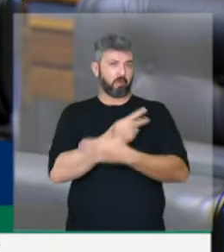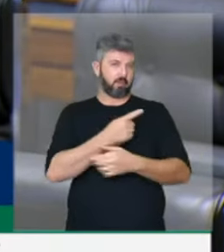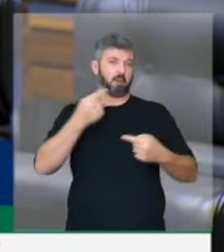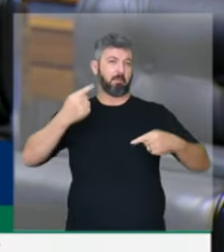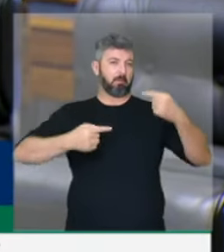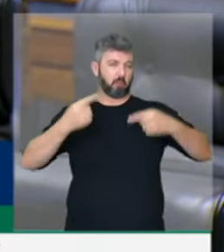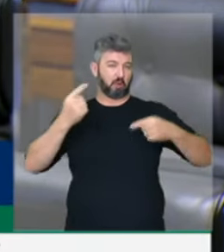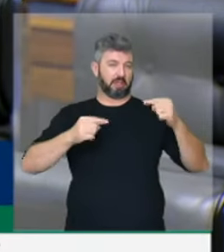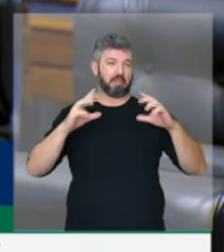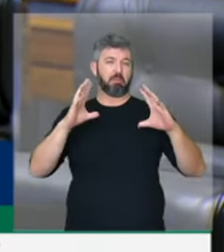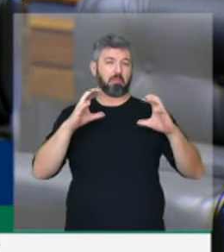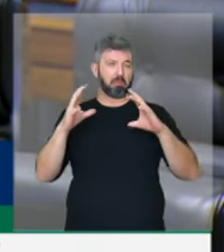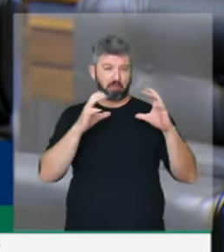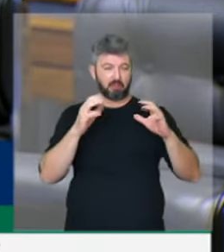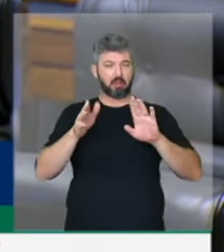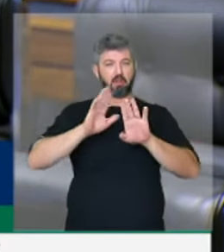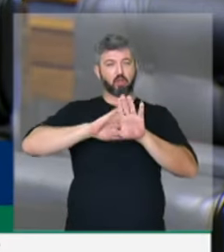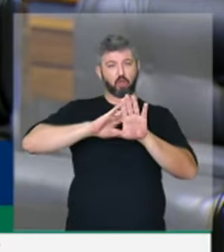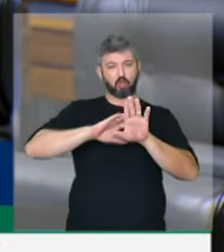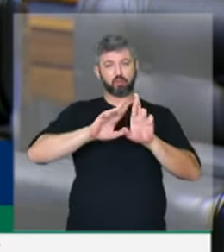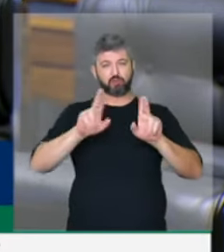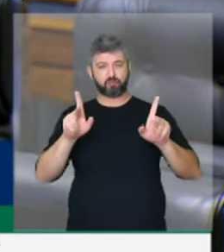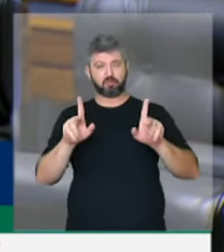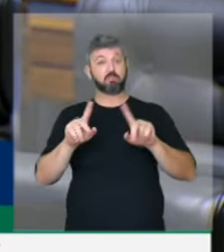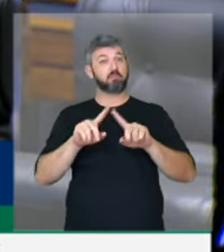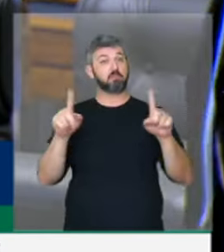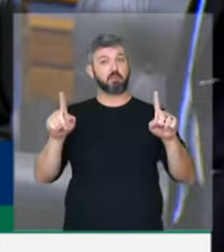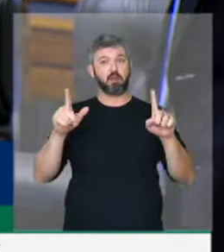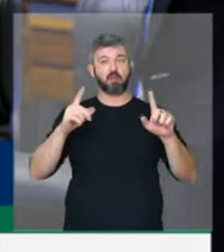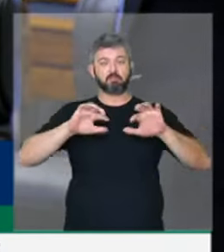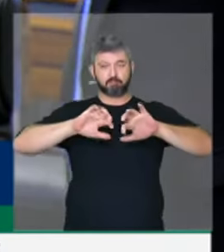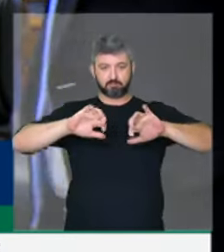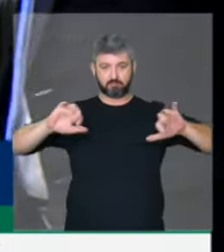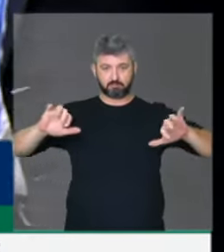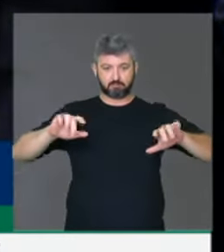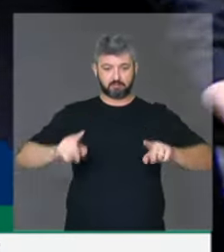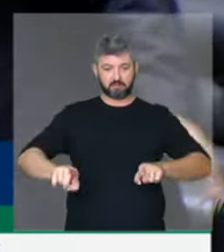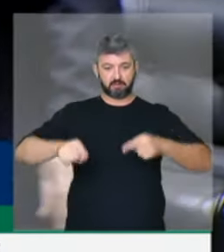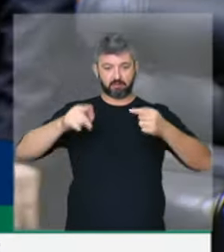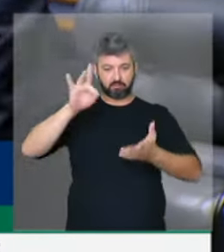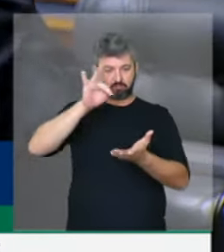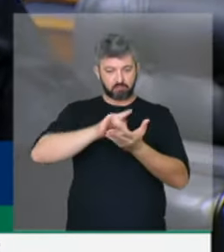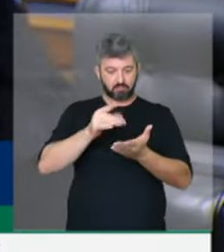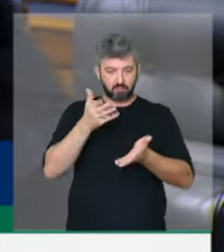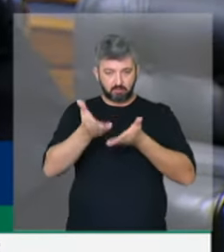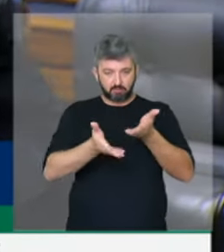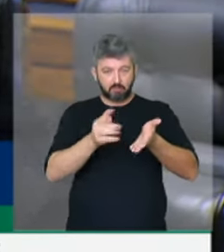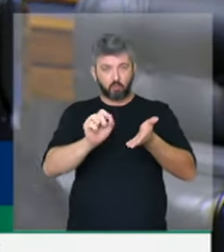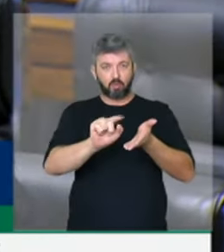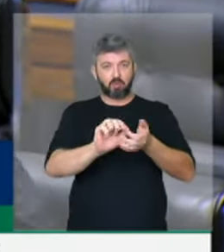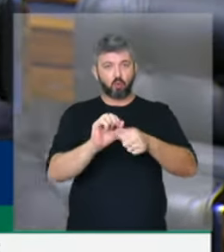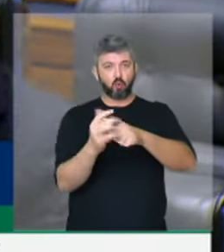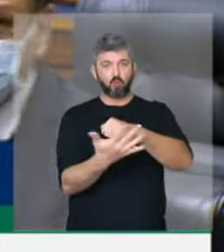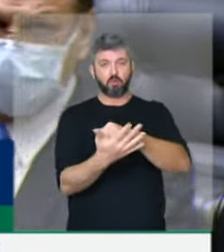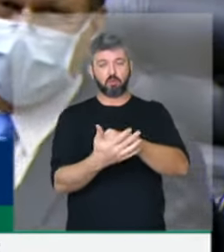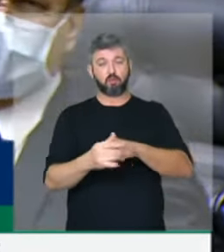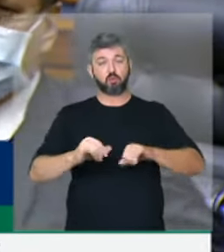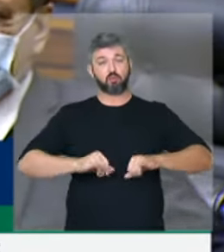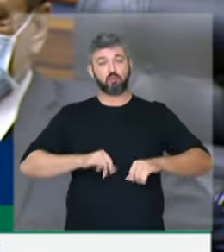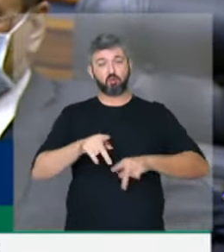EXISTIR E DIVISÕES IDEOLÓGICAS DISTINTAS NÓS TEMOS UM GRANDE DESAFIO QUE É TENTAR DAR CONTA DE DIMINUIR O SOFRIMENTO DA POPULAÇÃO BRASILEIRA E VER O BRASIL SAIR DESSE CAOS QUE NÓS ESTAMOS